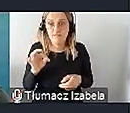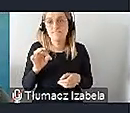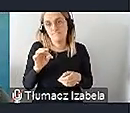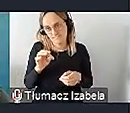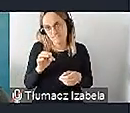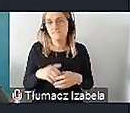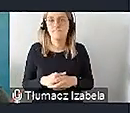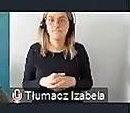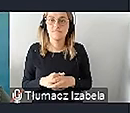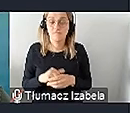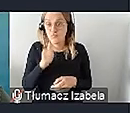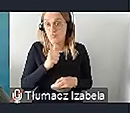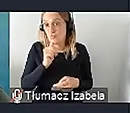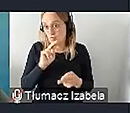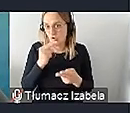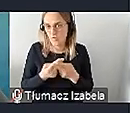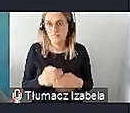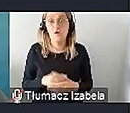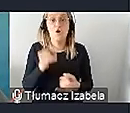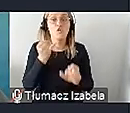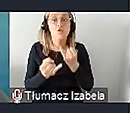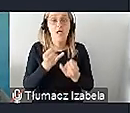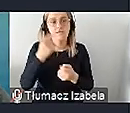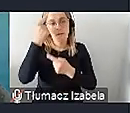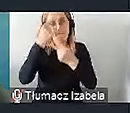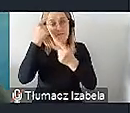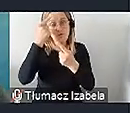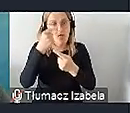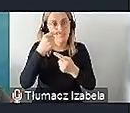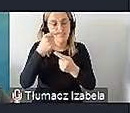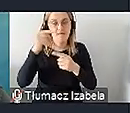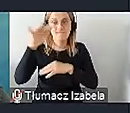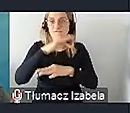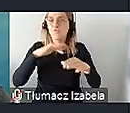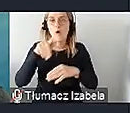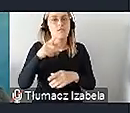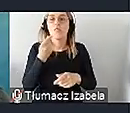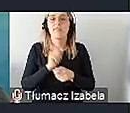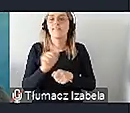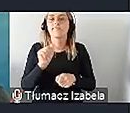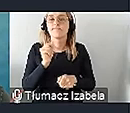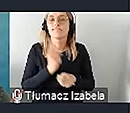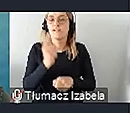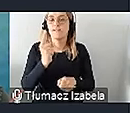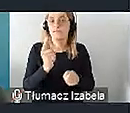Jeśli chodzi o myślenie wizualne, to nie jest tylko rysowanie.